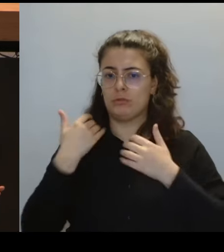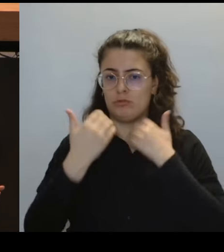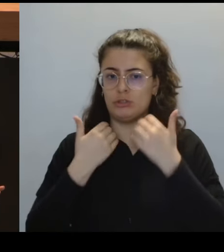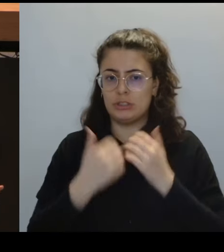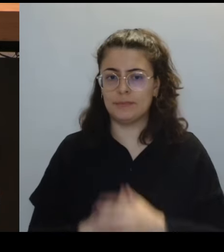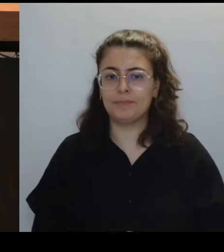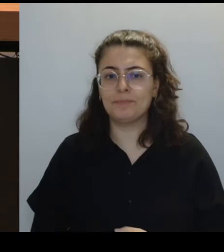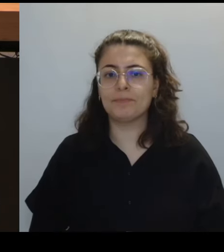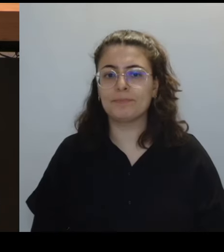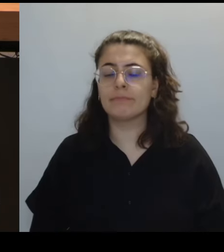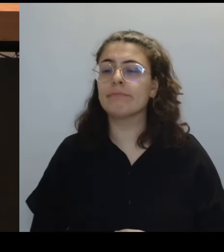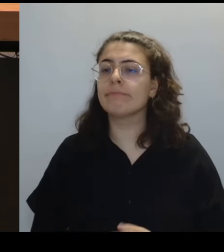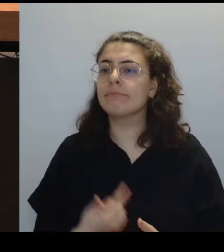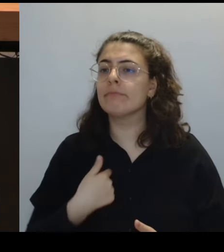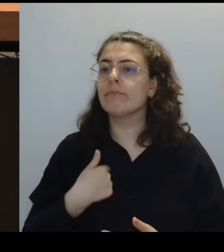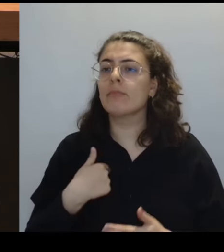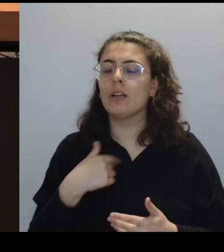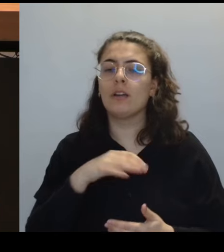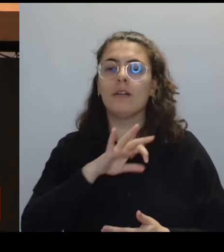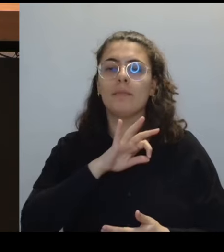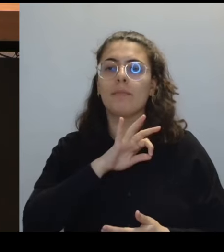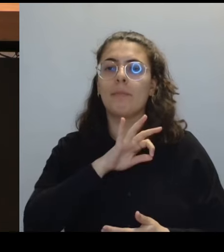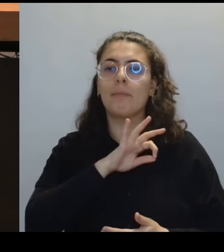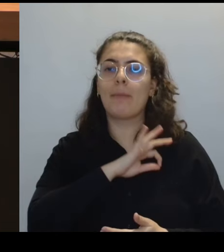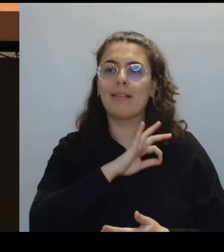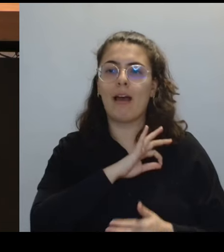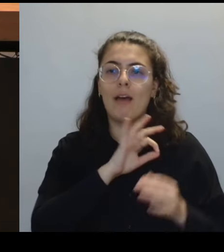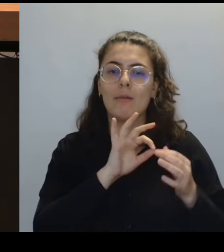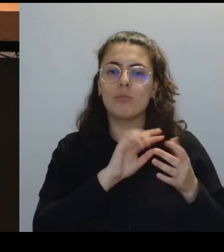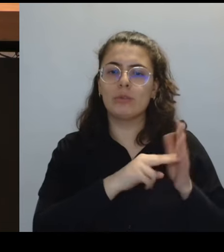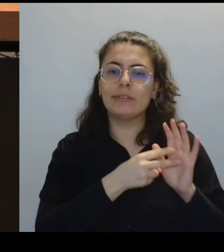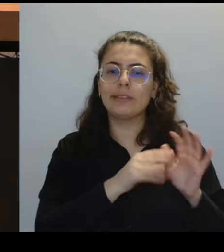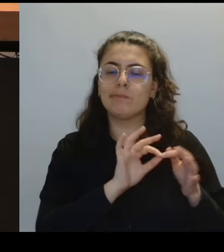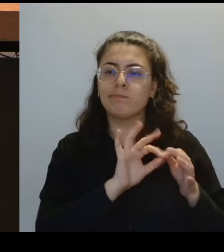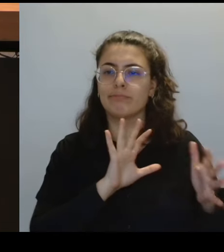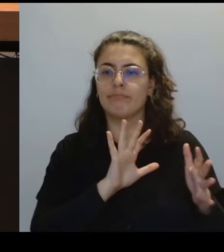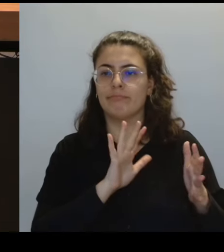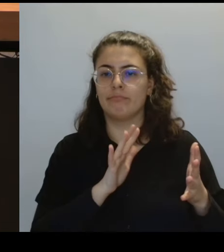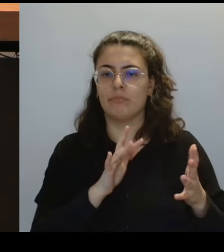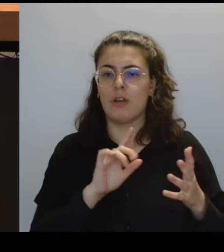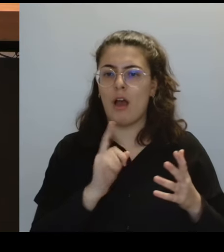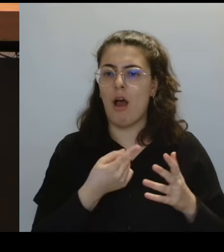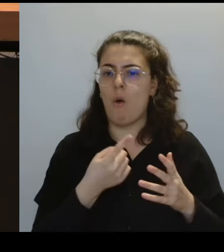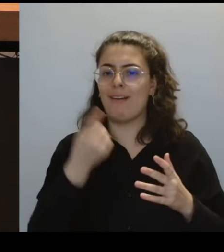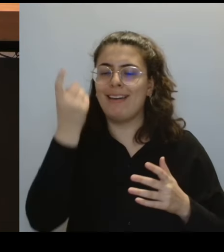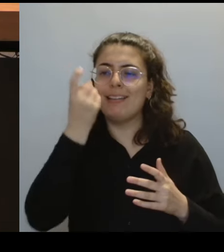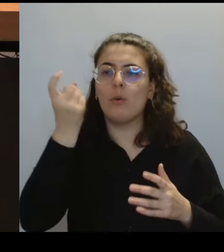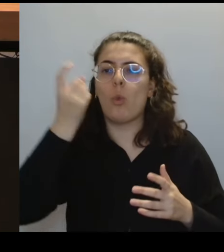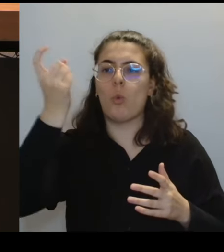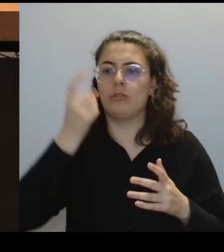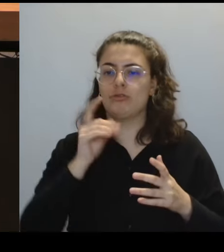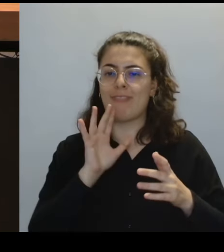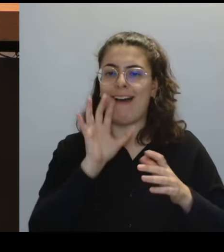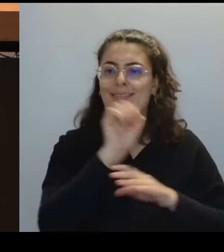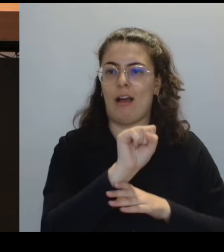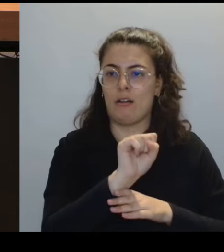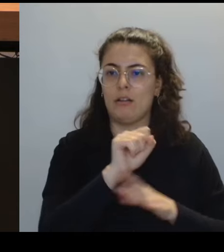Diffamierungen, losgelöst von ideologischen Attacken würde ich gerne zu Ihrem Antrag Stellung nehmen.